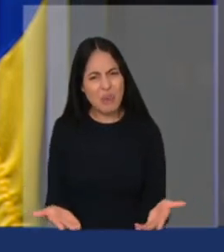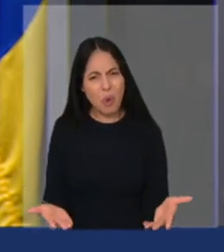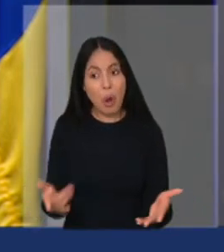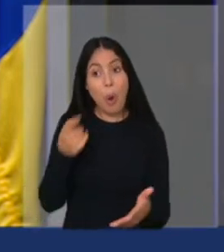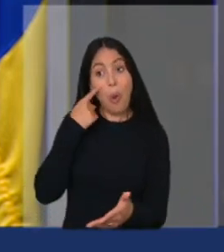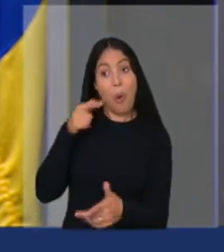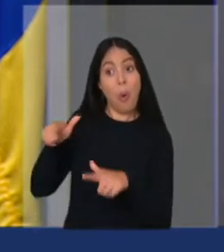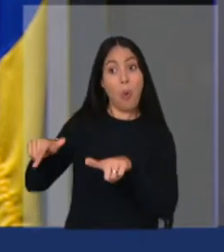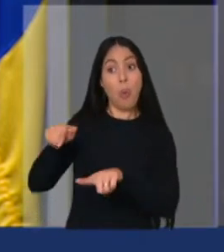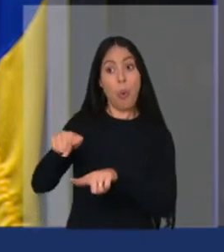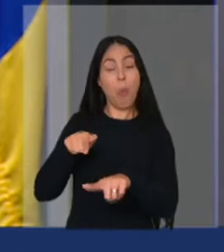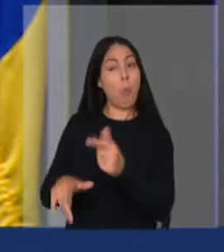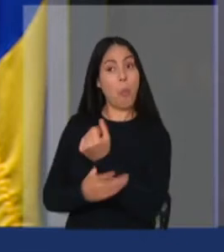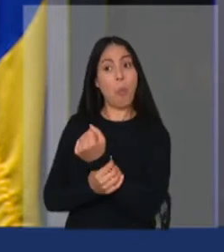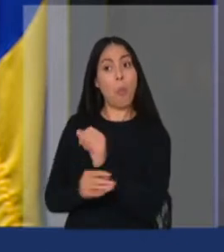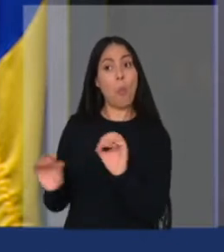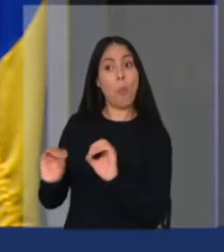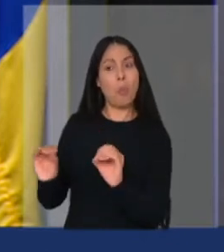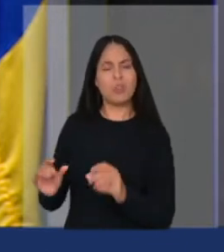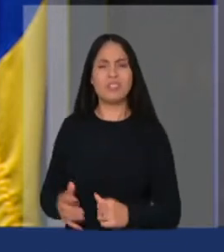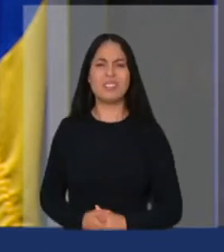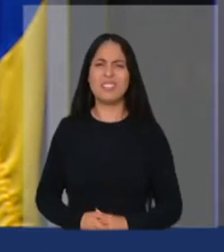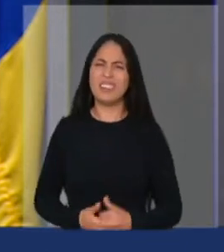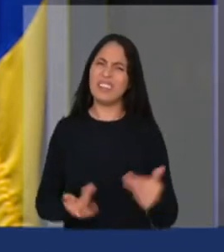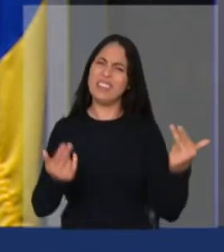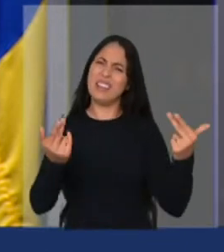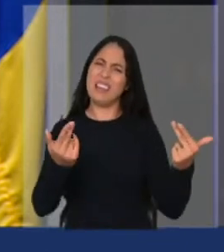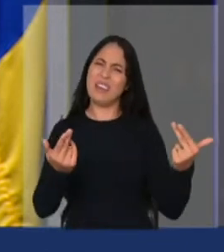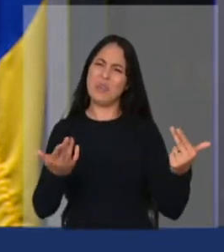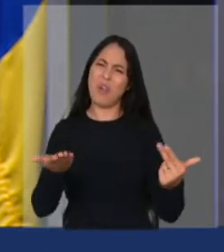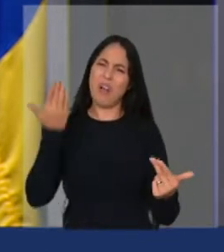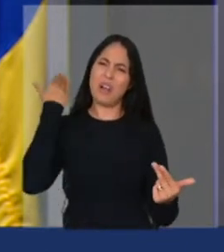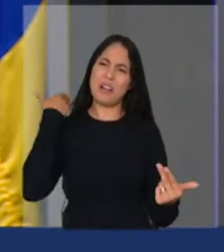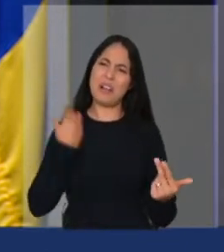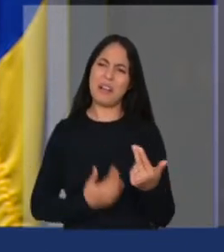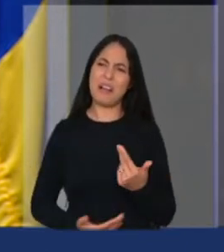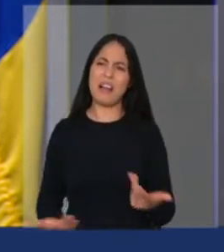ESTA CAMBADA ESTA CAMBADA. [INTERMITÊNCIA DE ÁUDIO] SE VOTO É IMPRESSO, OU SE VOTO É ELETRÔNICO. ESTÃO